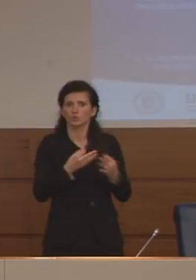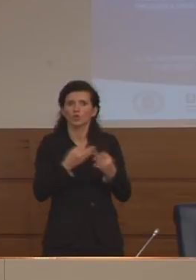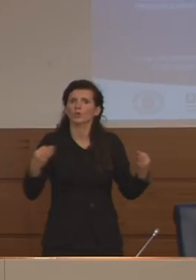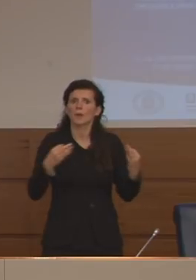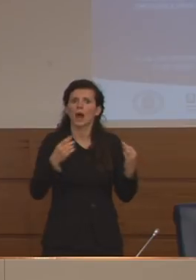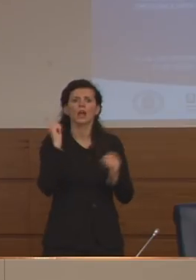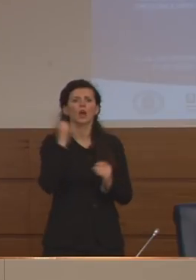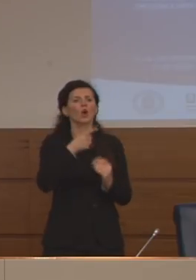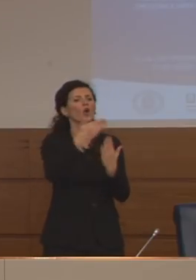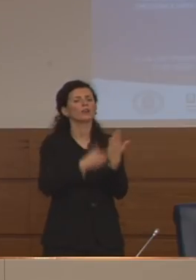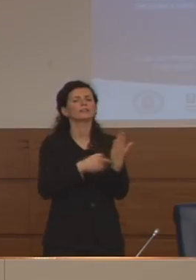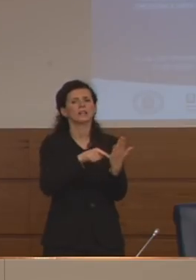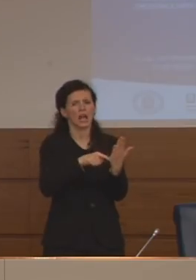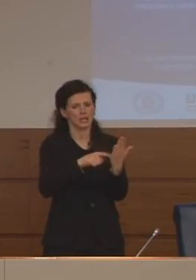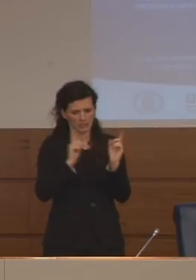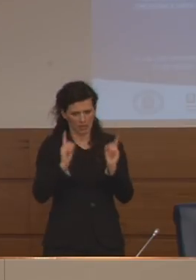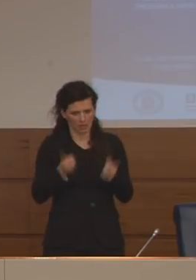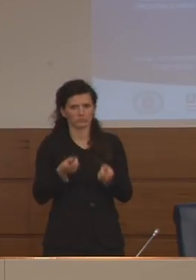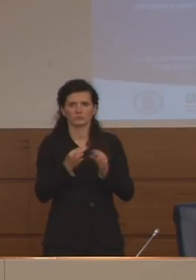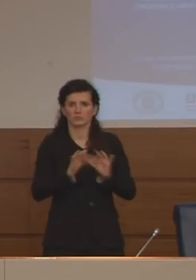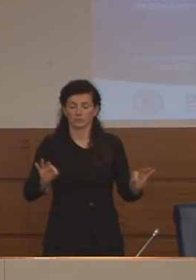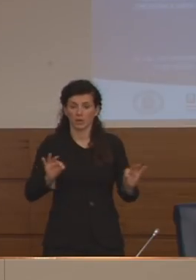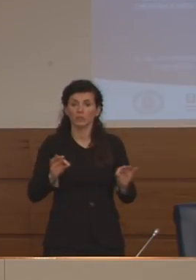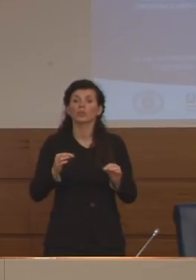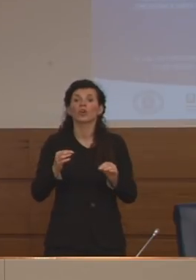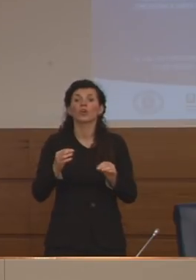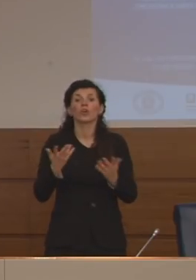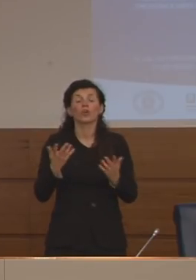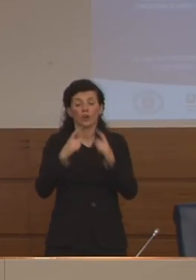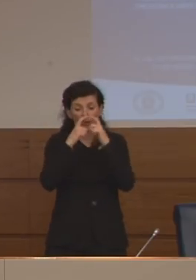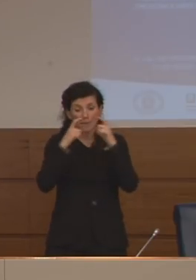E' importantissimo l'uso delle mascherine, soprattutto in quei in quegli ambienti